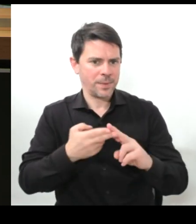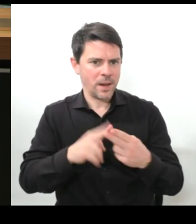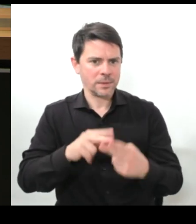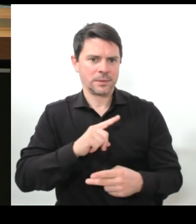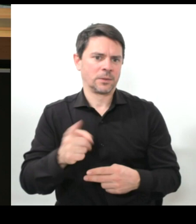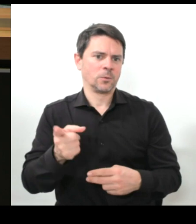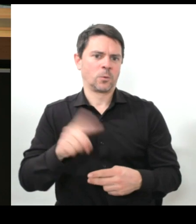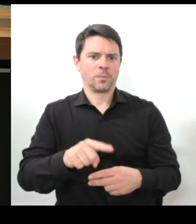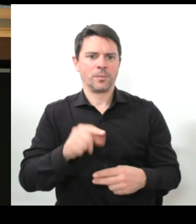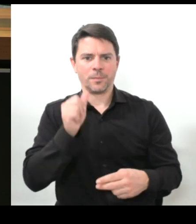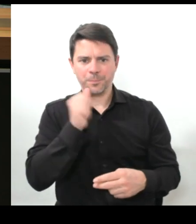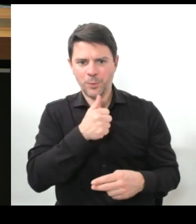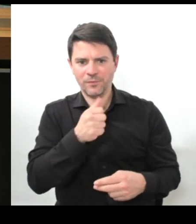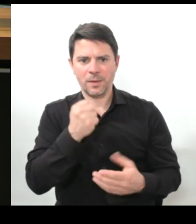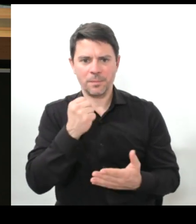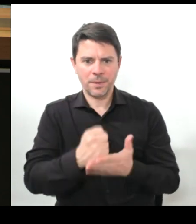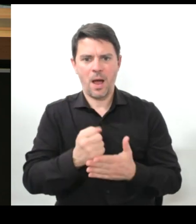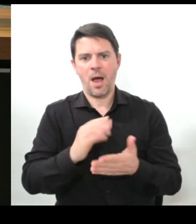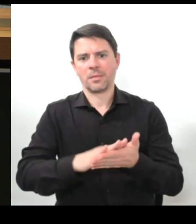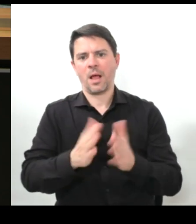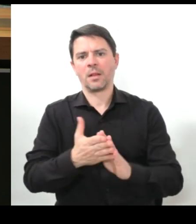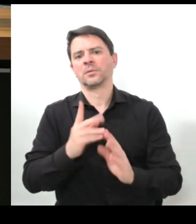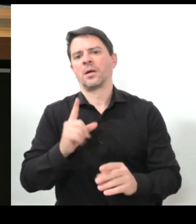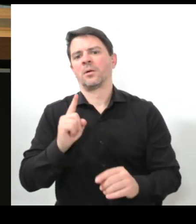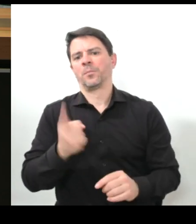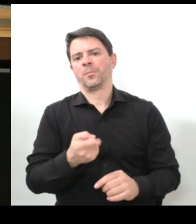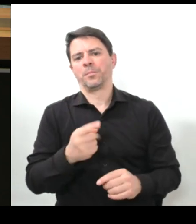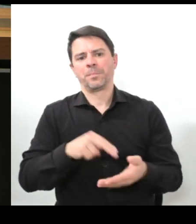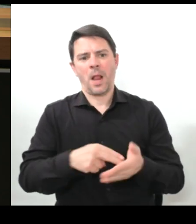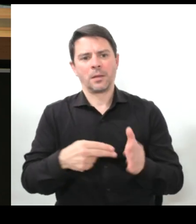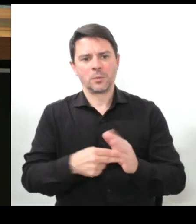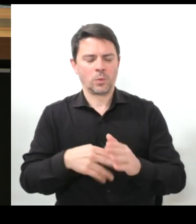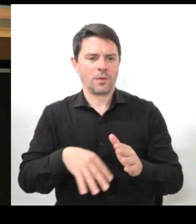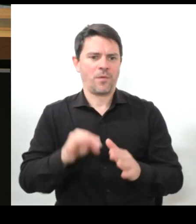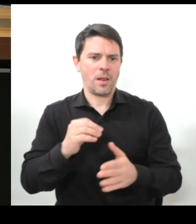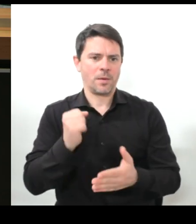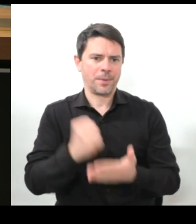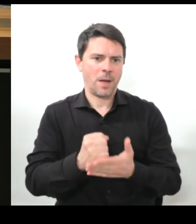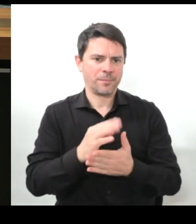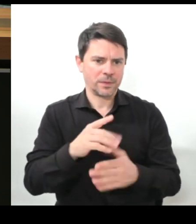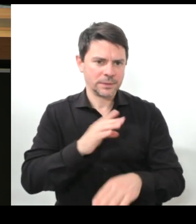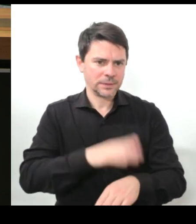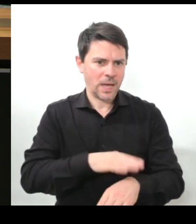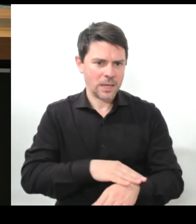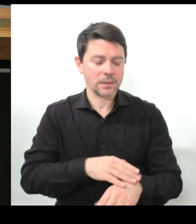Um diese Fragen substantiiert miteinander zu diskutieren, ist es wichtig, dass wir das in den